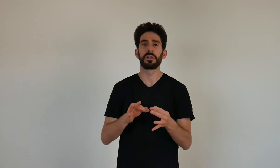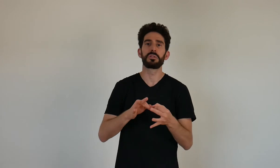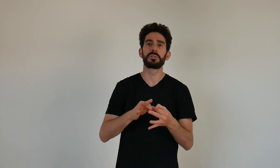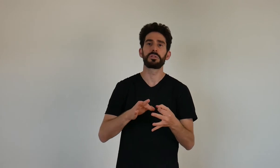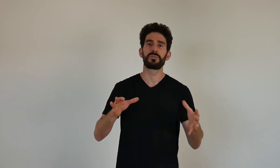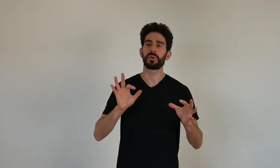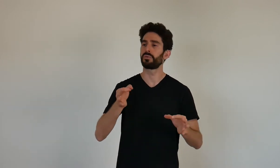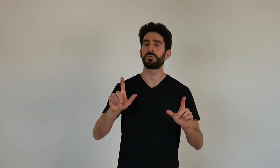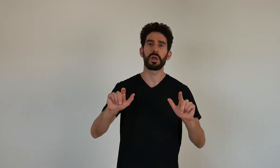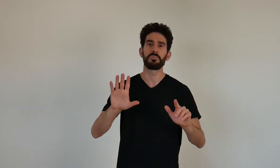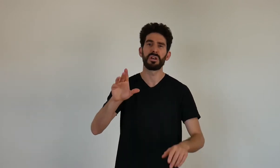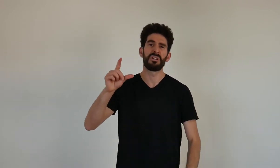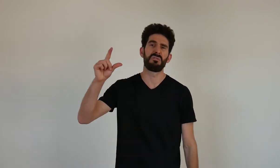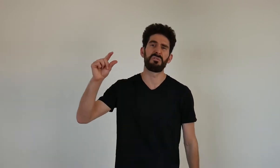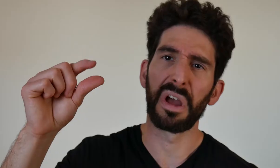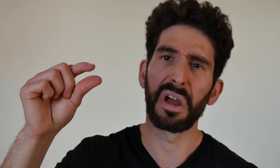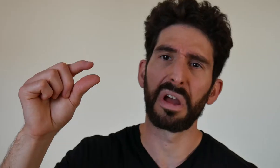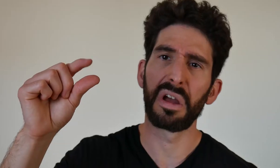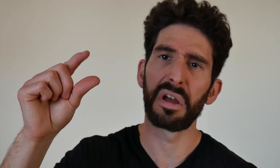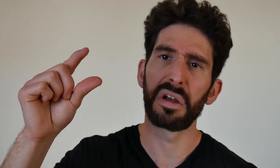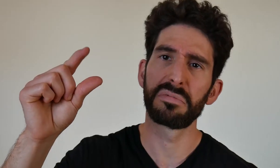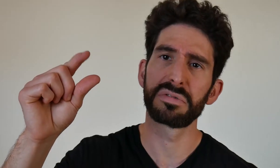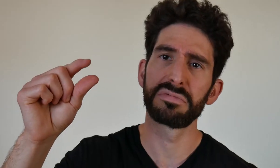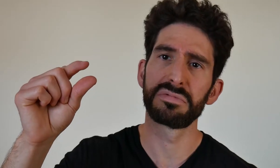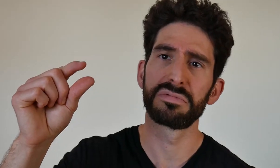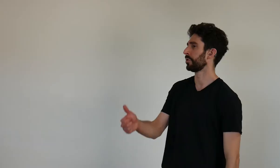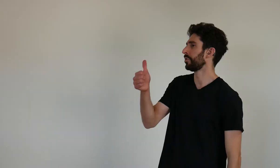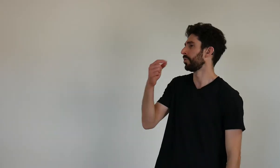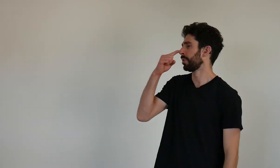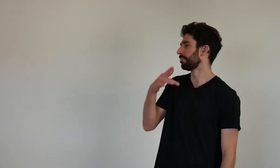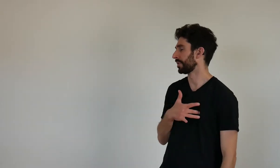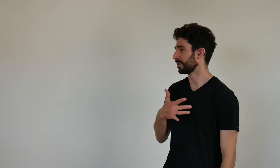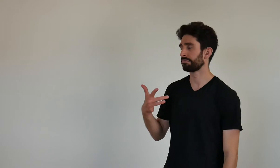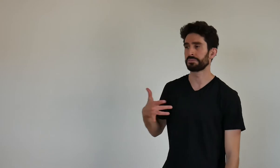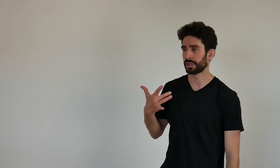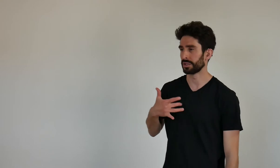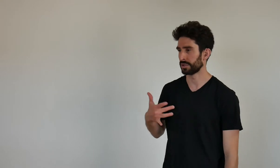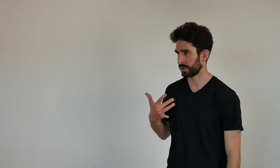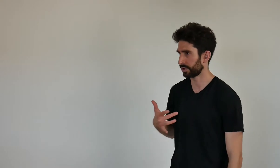Oui, il y a une différence mais elle est faible. Une hypothèse intéressante évoque